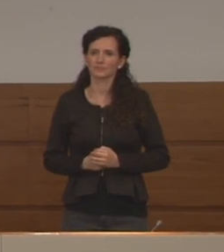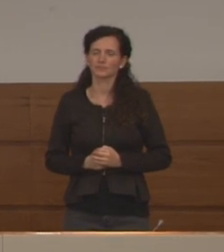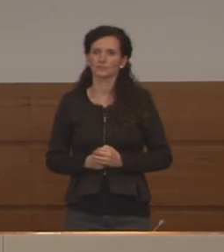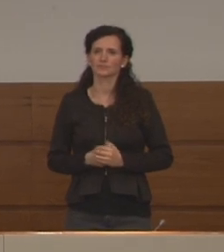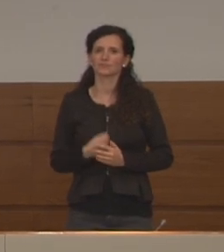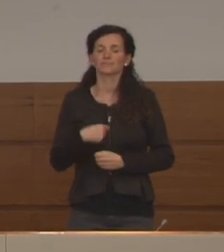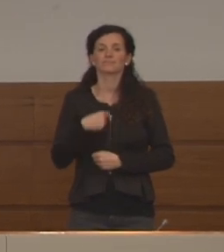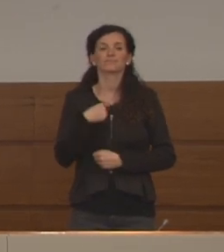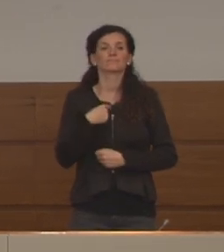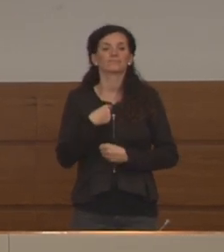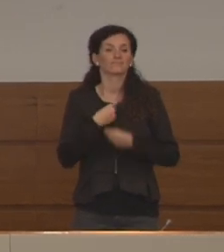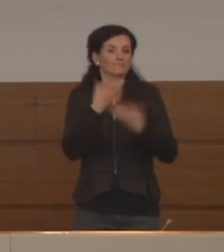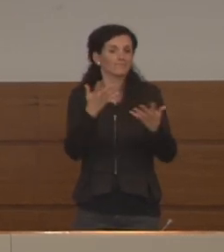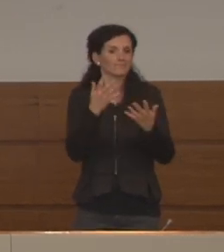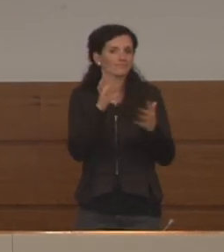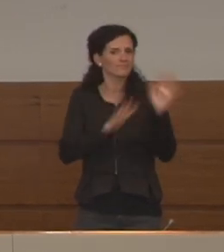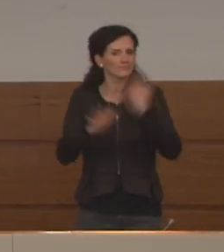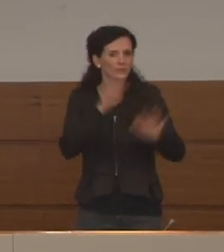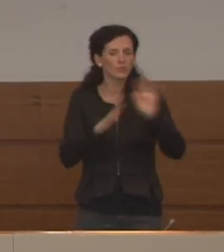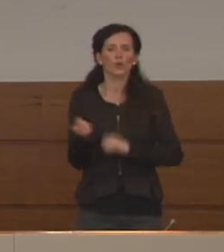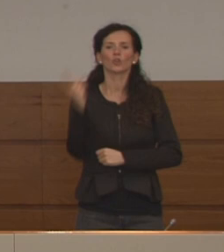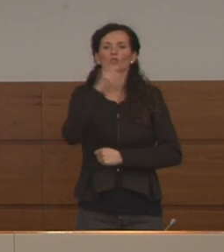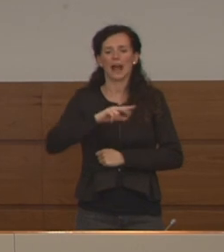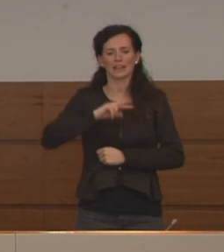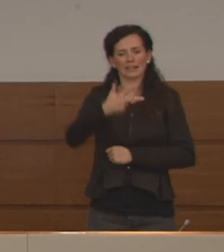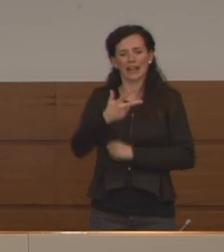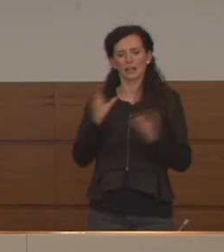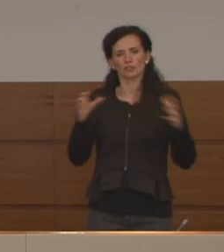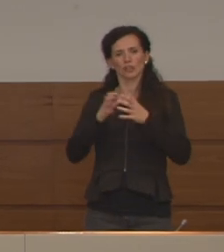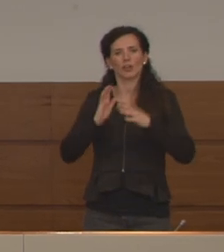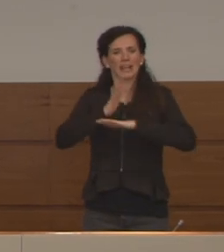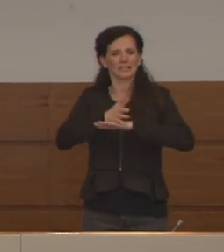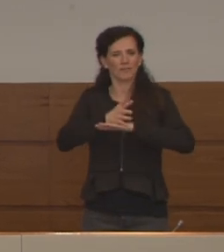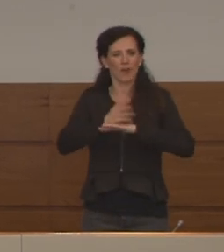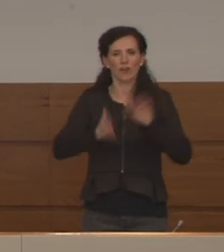domani del terzo contingente di medici, quelli che hanno risposto al nostro